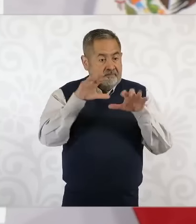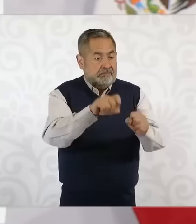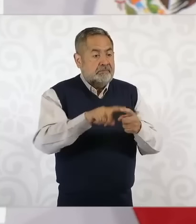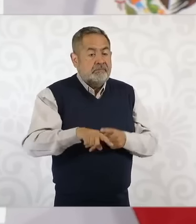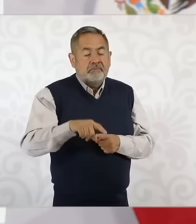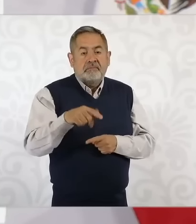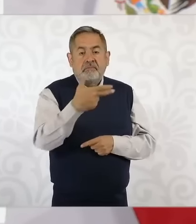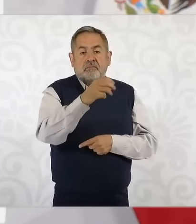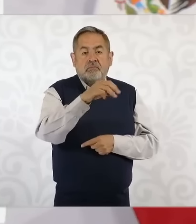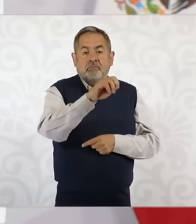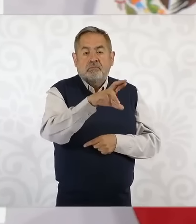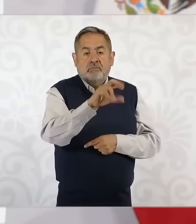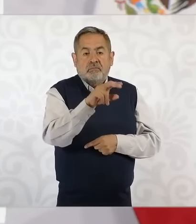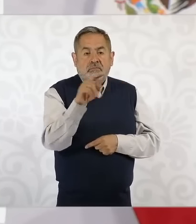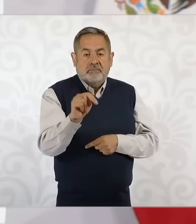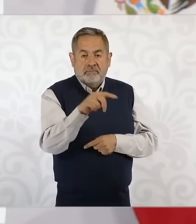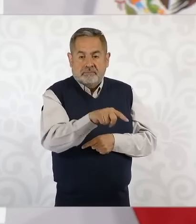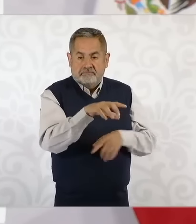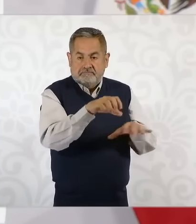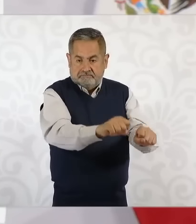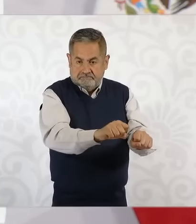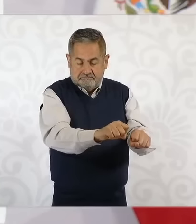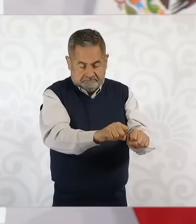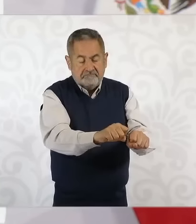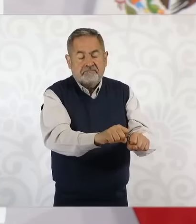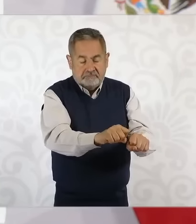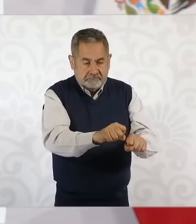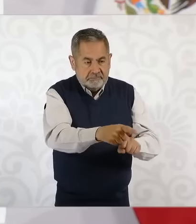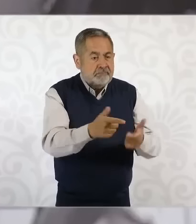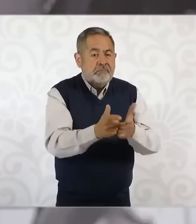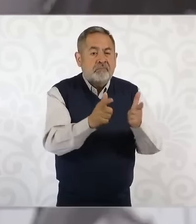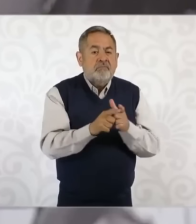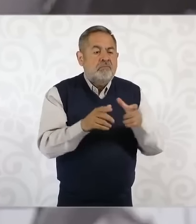quien es identificado como líder de una célula delictiva denominada Comando Tlahica,